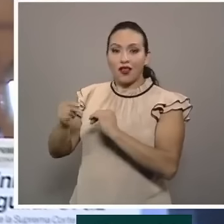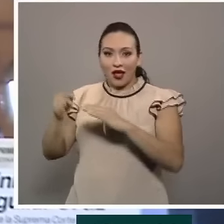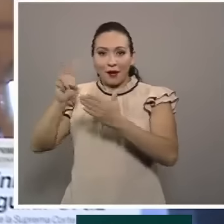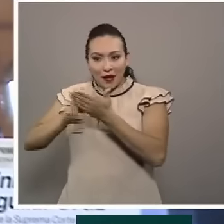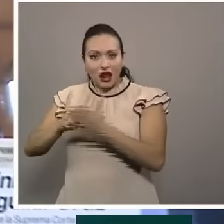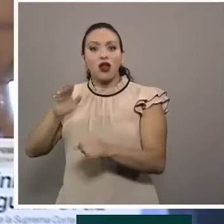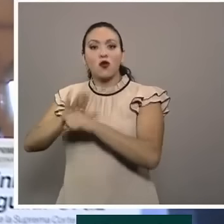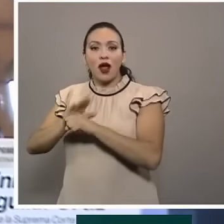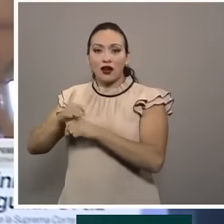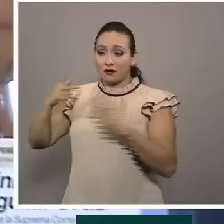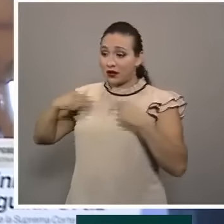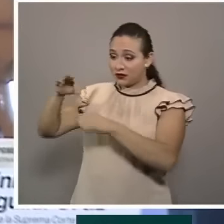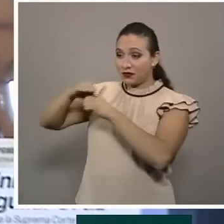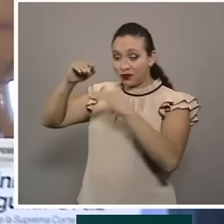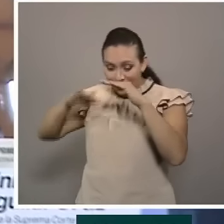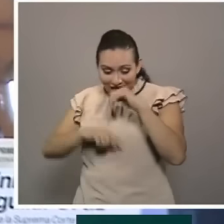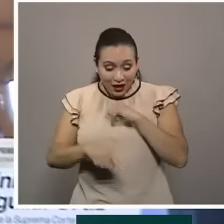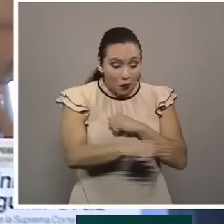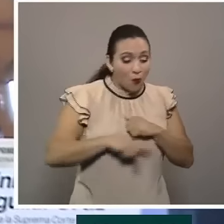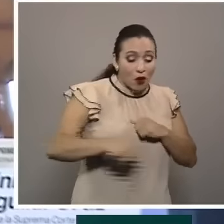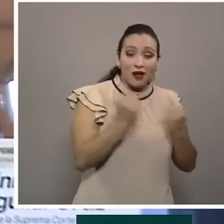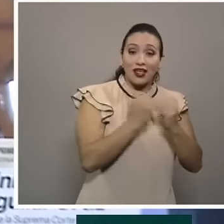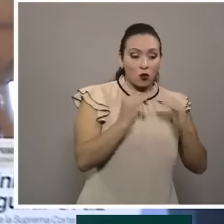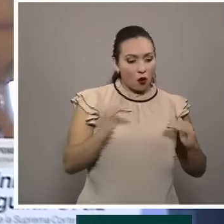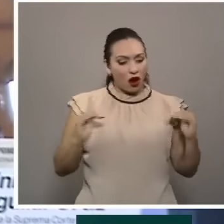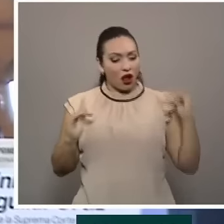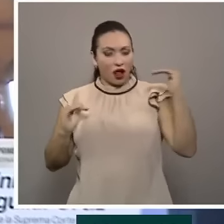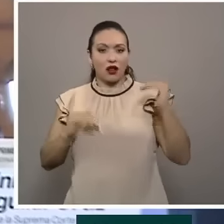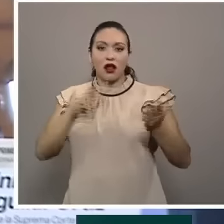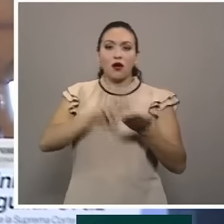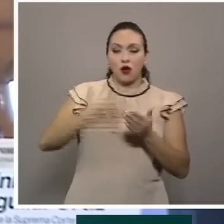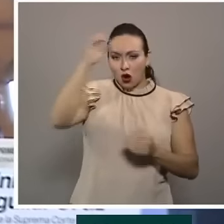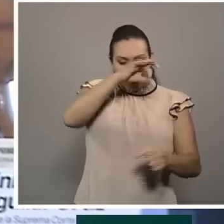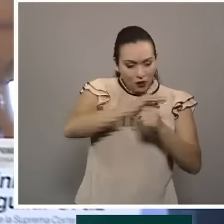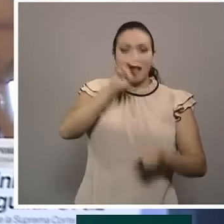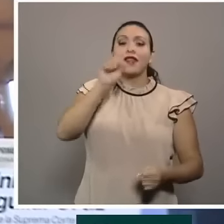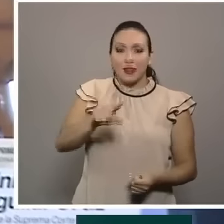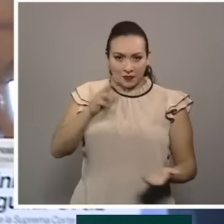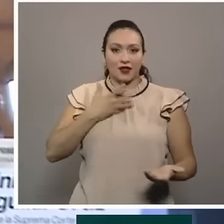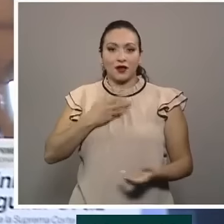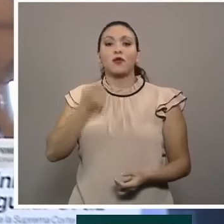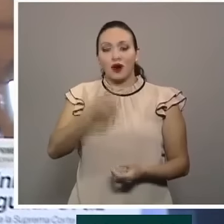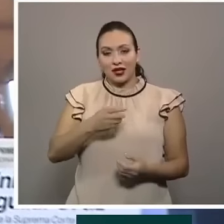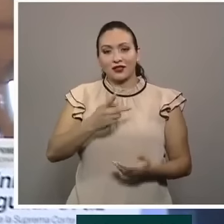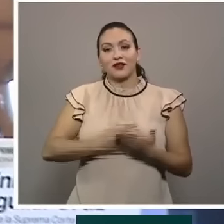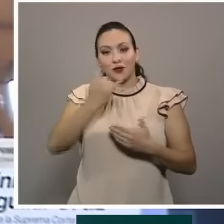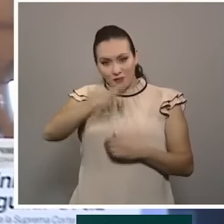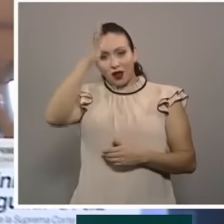su cosmovisión. Por lo anterior, por supuesto, voy a votar a favor del proyecto y le dejaré a